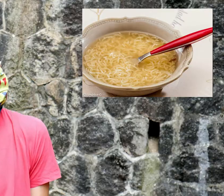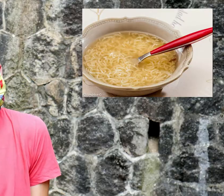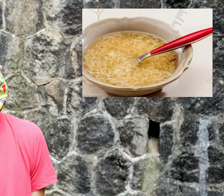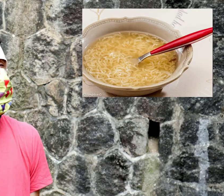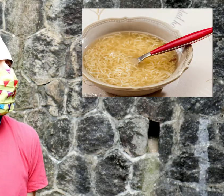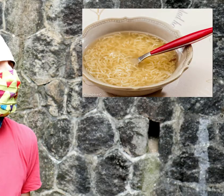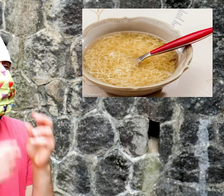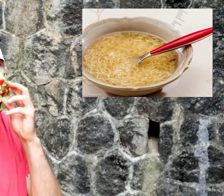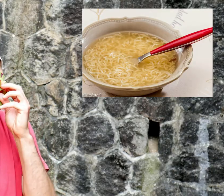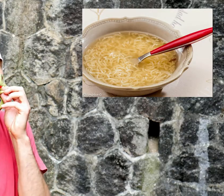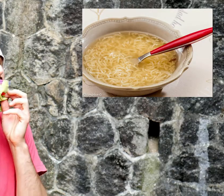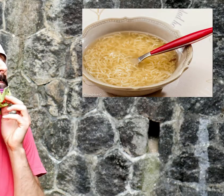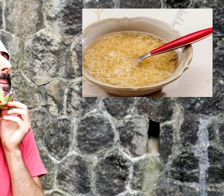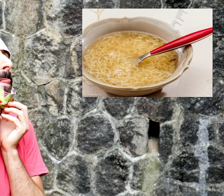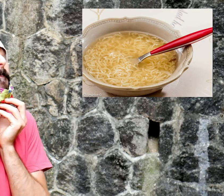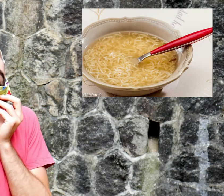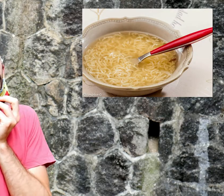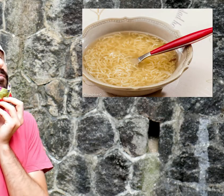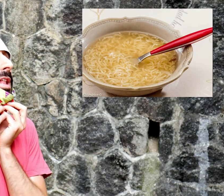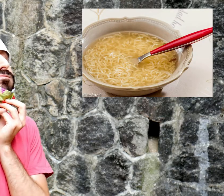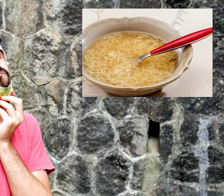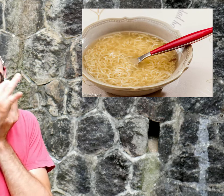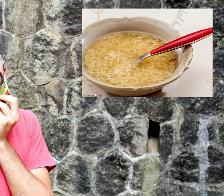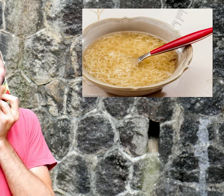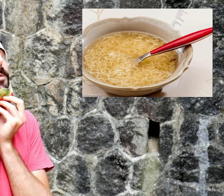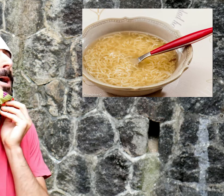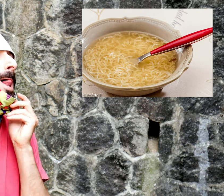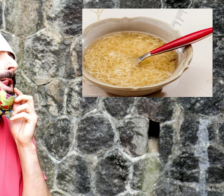Mmmmh, c'est bon ça !